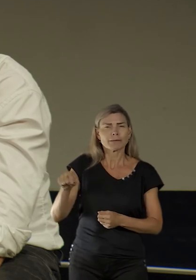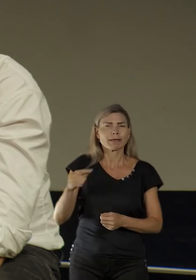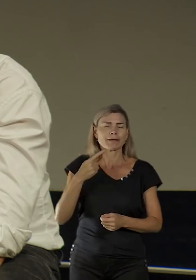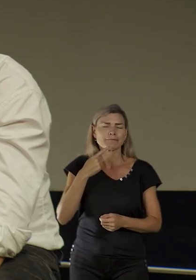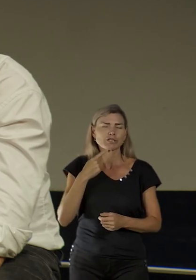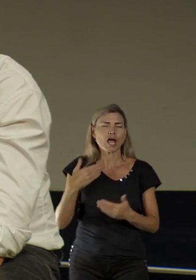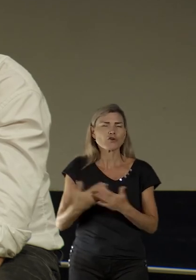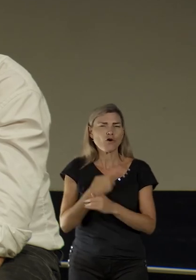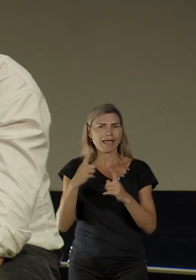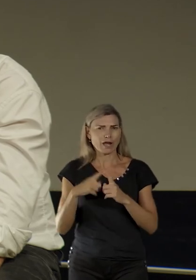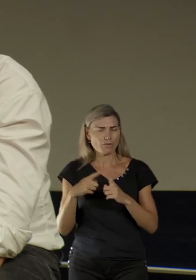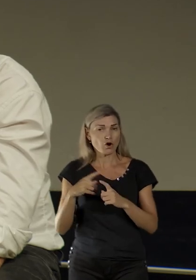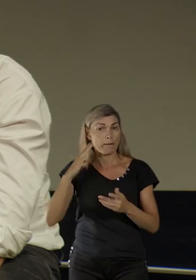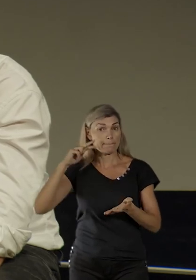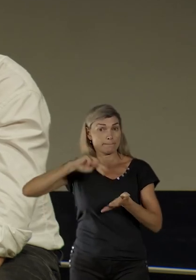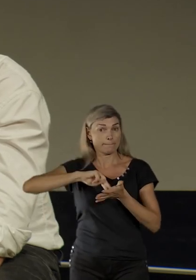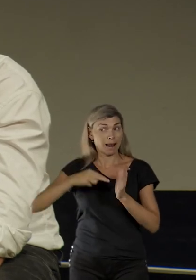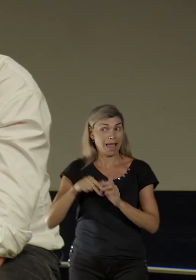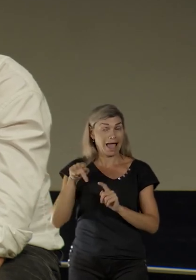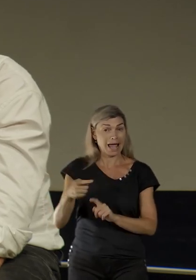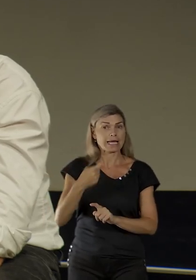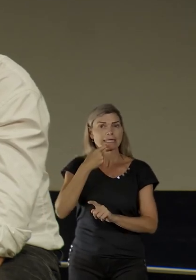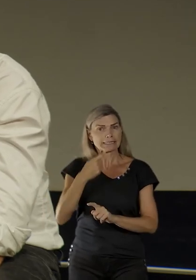že by tam byly byty pro podporované profese a podobně.